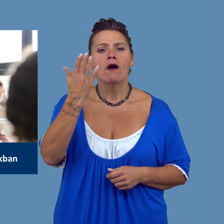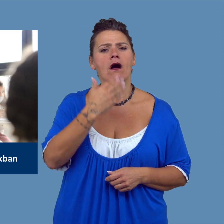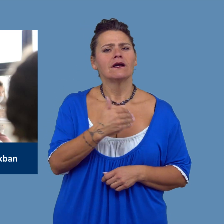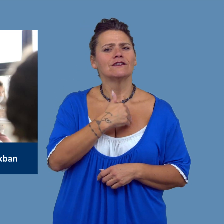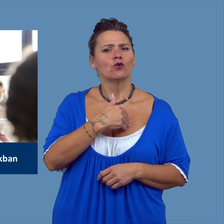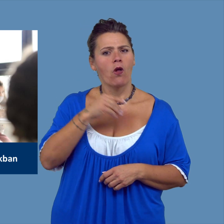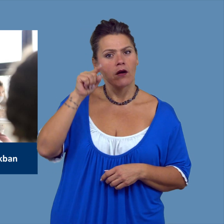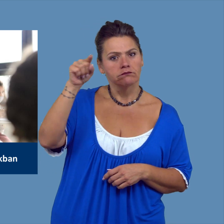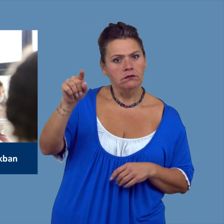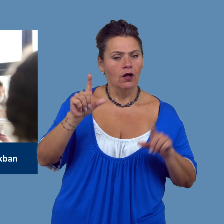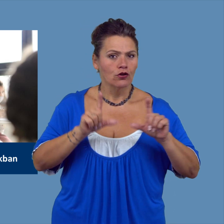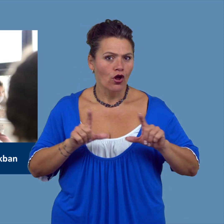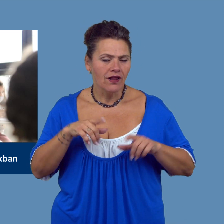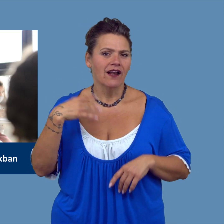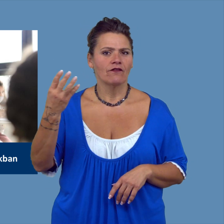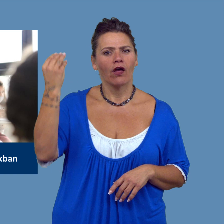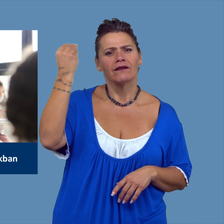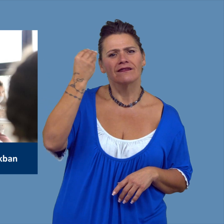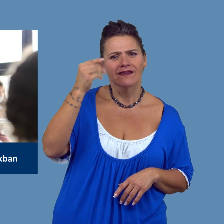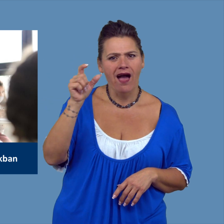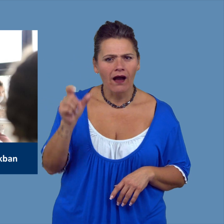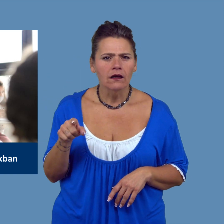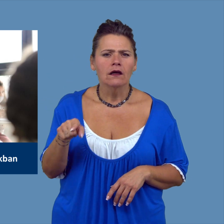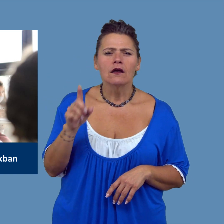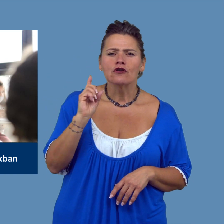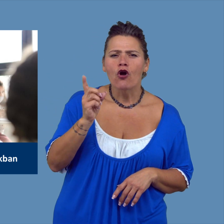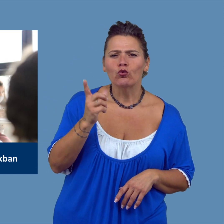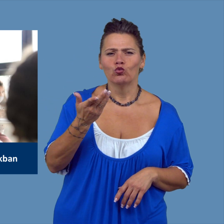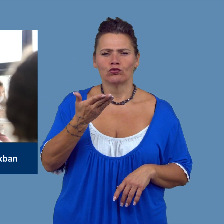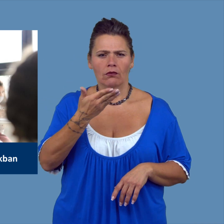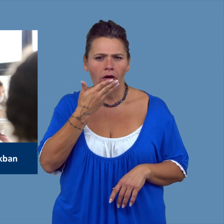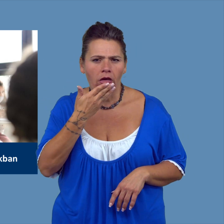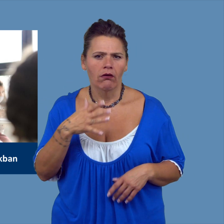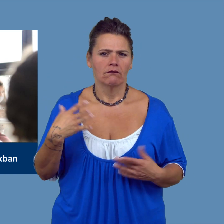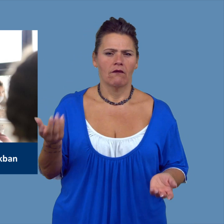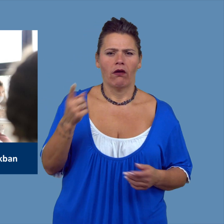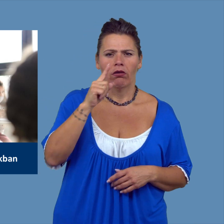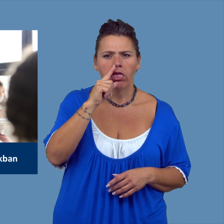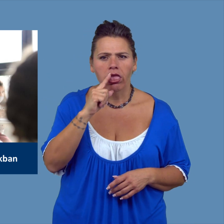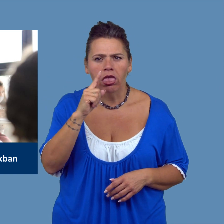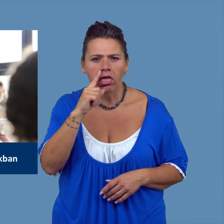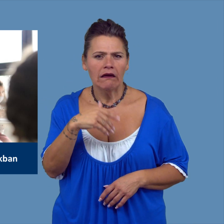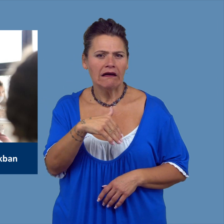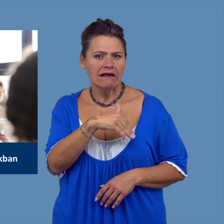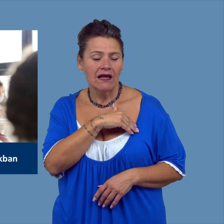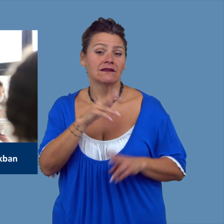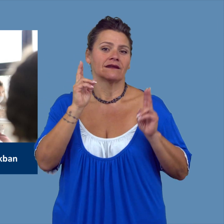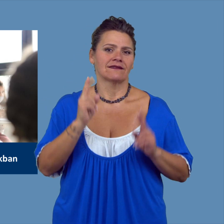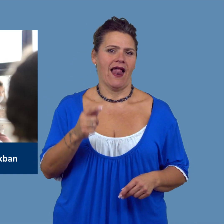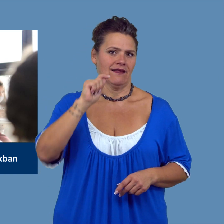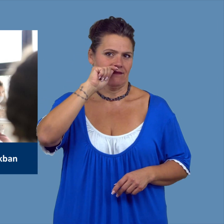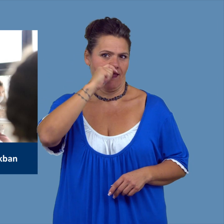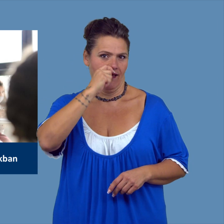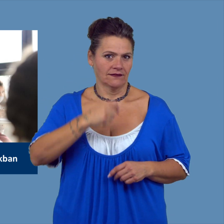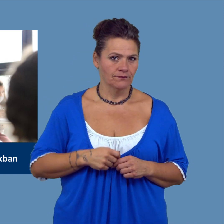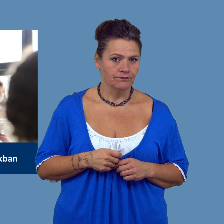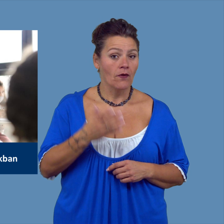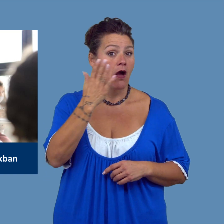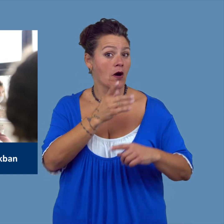melynek értelmében ha egy diák vagy tanár „gyanús tüneteket” mutat, antigén gyorstesztet vagy PCR-tesztet kell végezni,